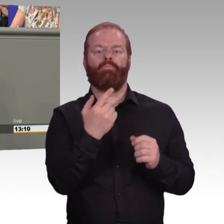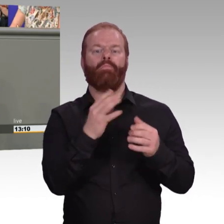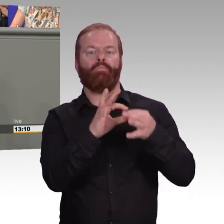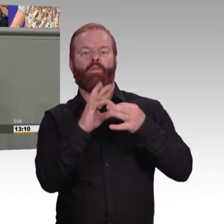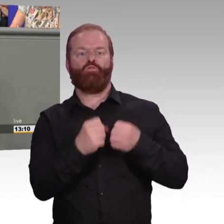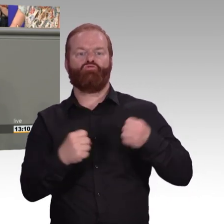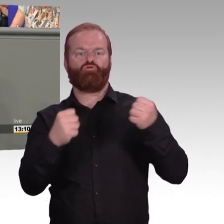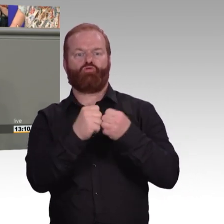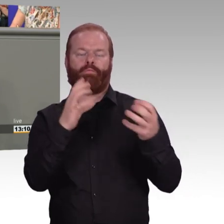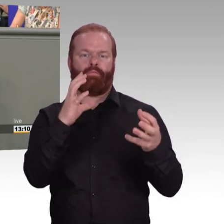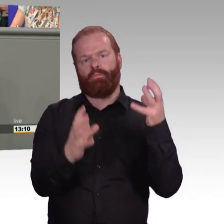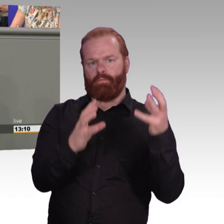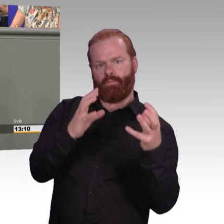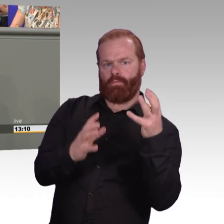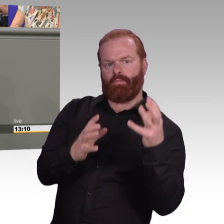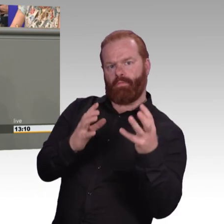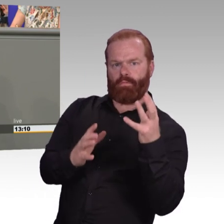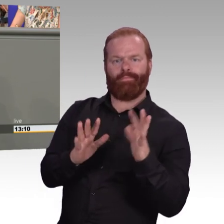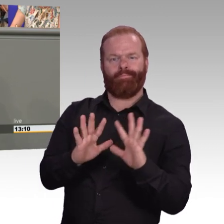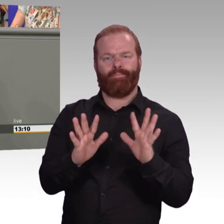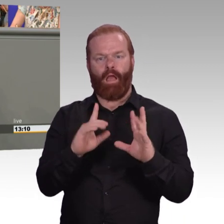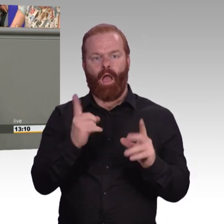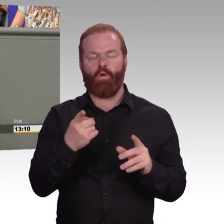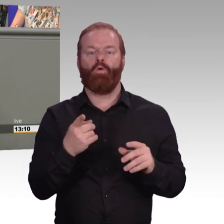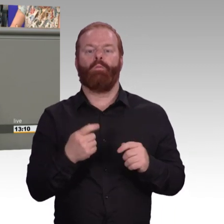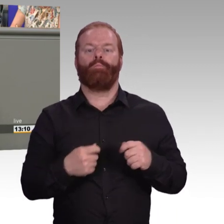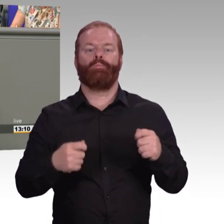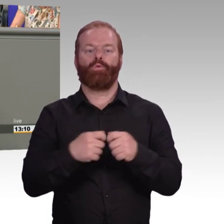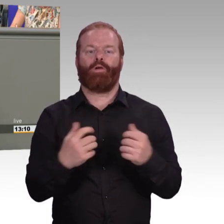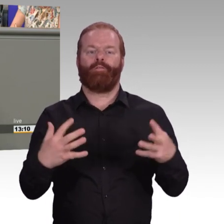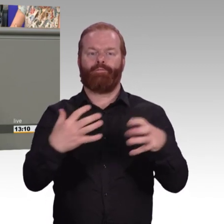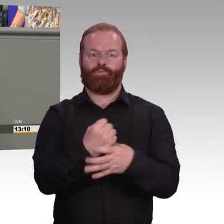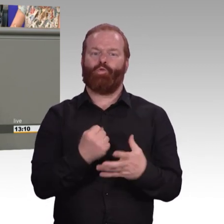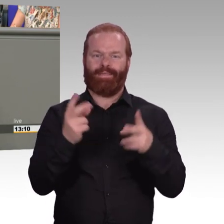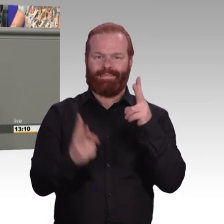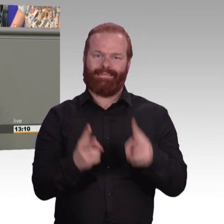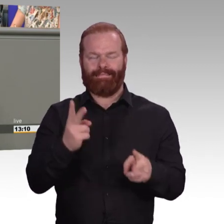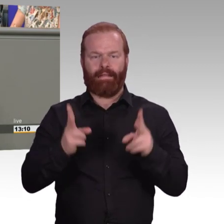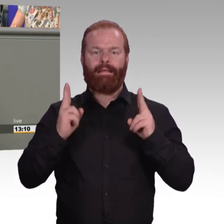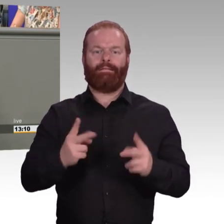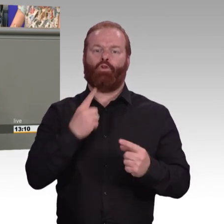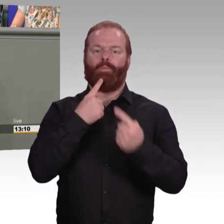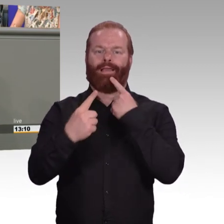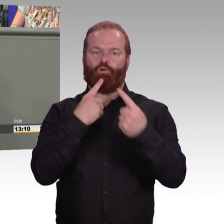auch entsprechend berücksichtigt und gewährleistet. Ich will nämlich an dieser Stelle eines sagen und das Erste, was ich dazu sagen will,